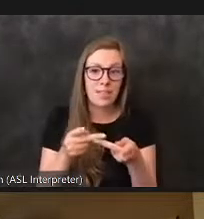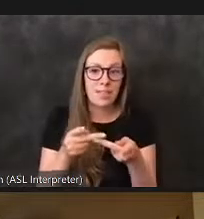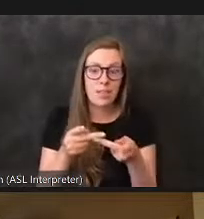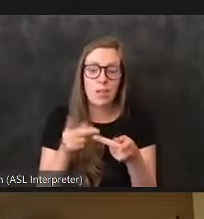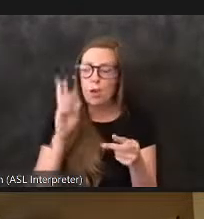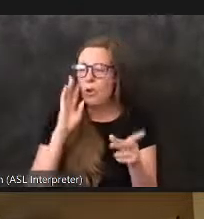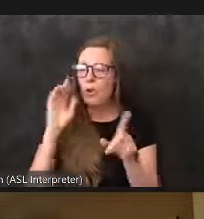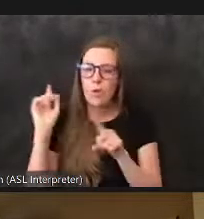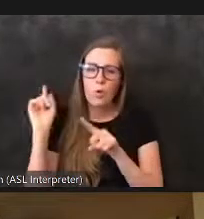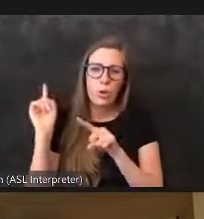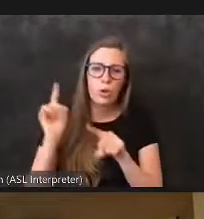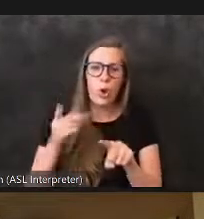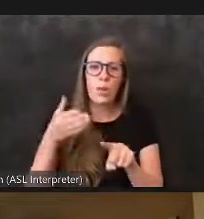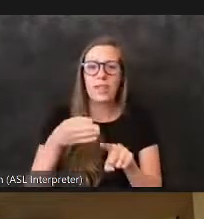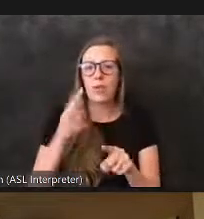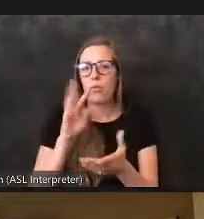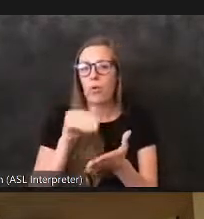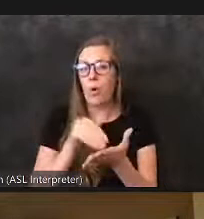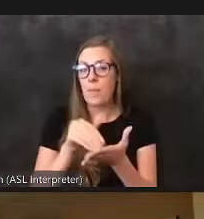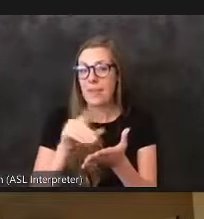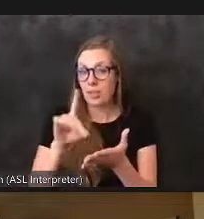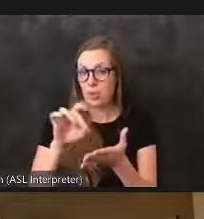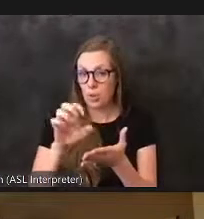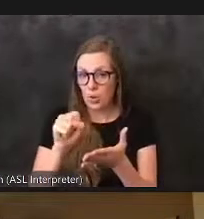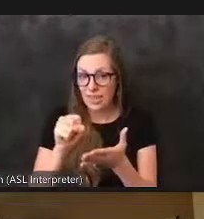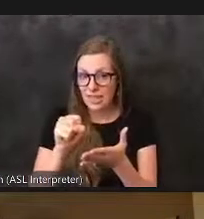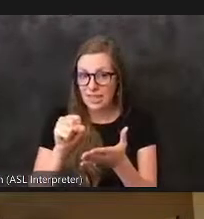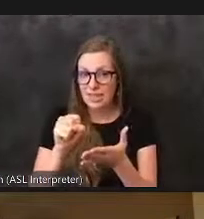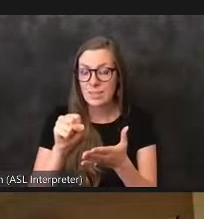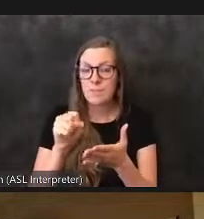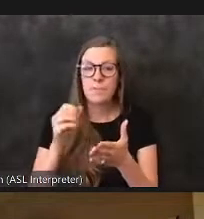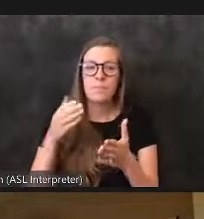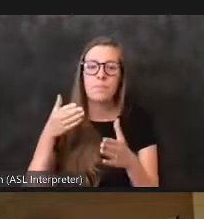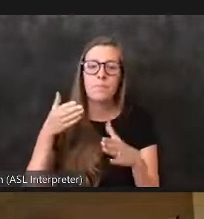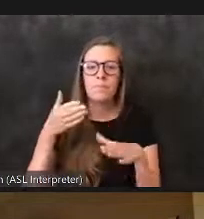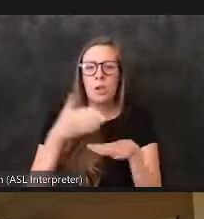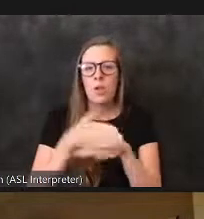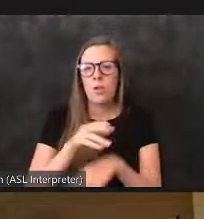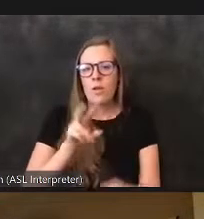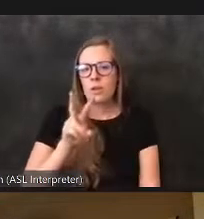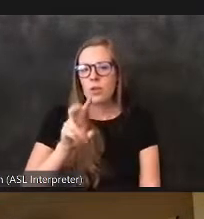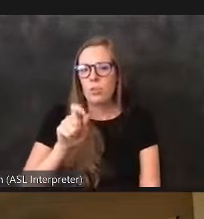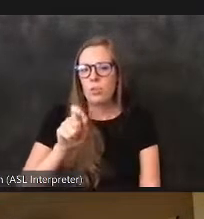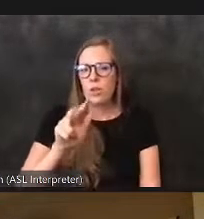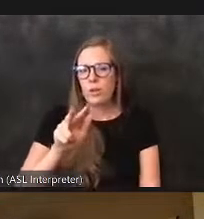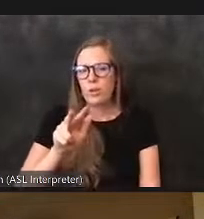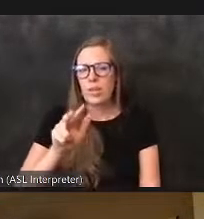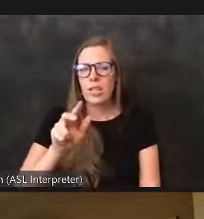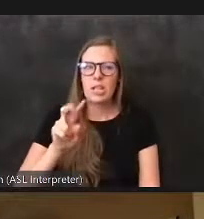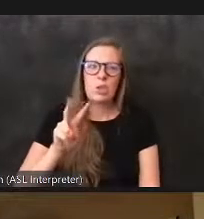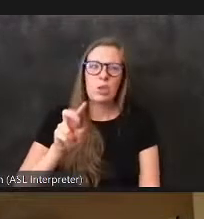Estamos inundando estos códigos postales con 4 millones de dosis y estamos.